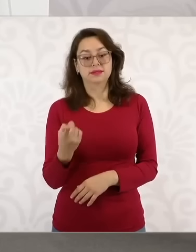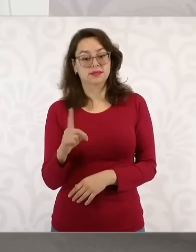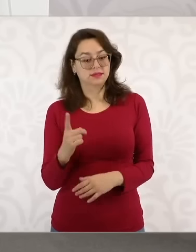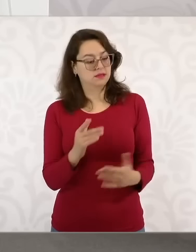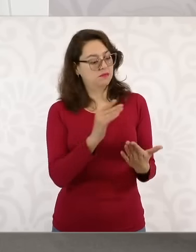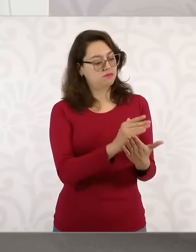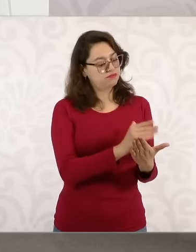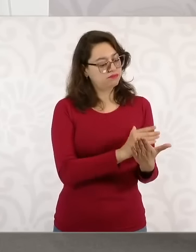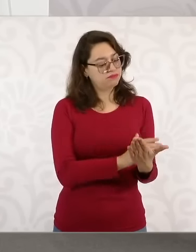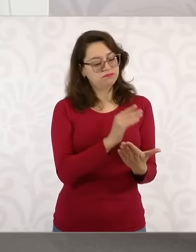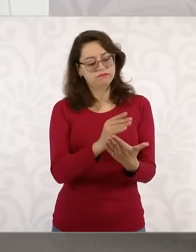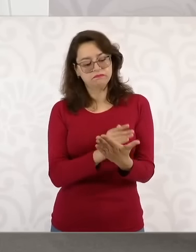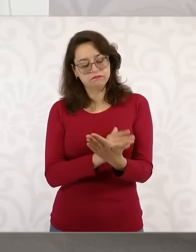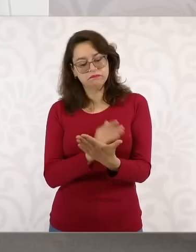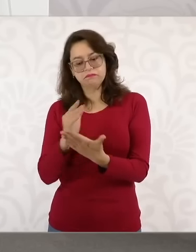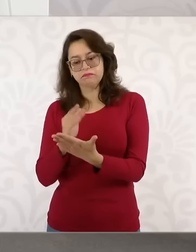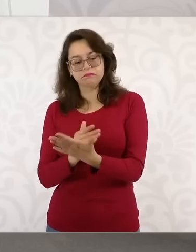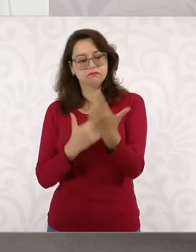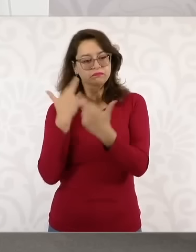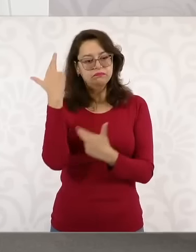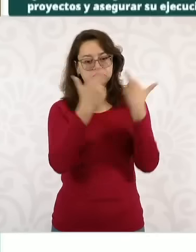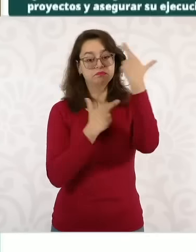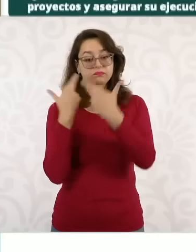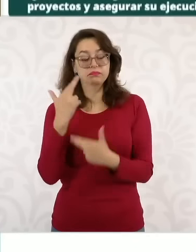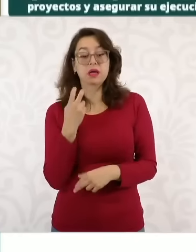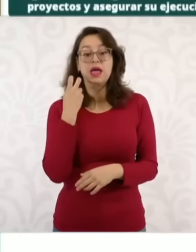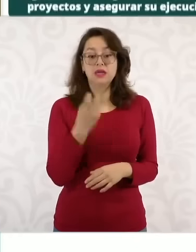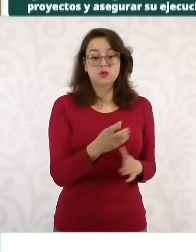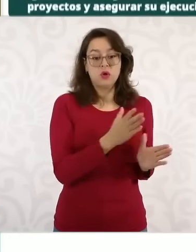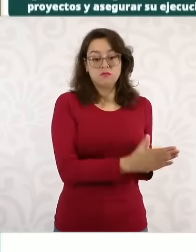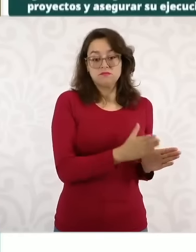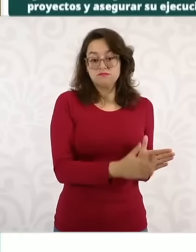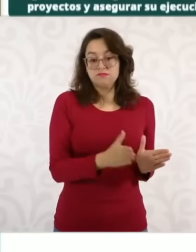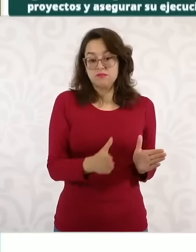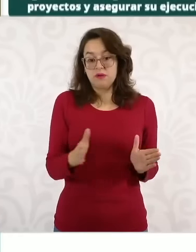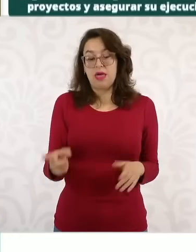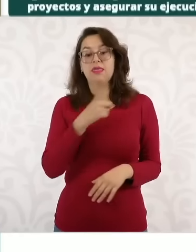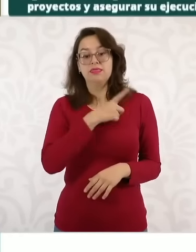Este proceso estuvo conformado por varias etapas que valen la pena mencionar para conocimiento de